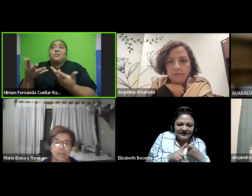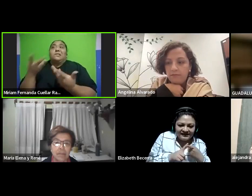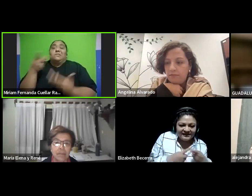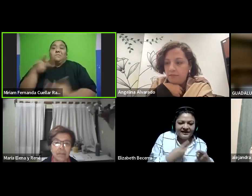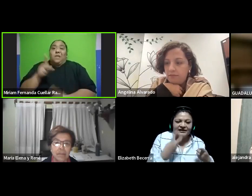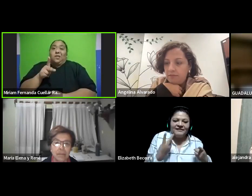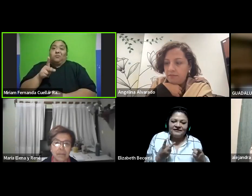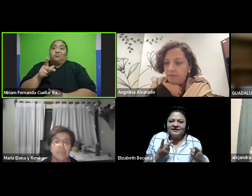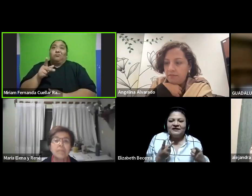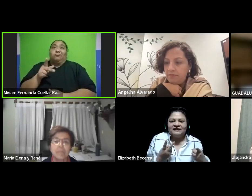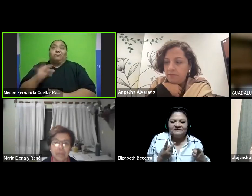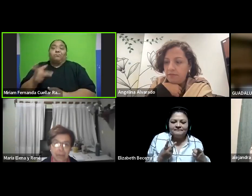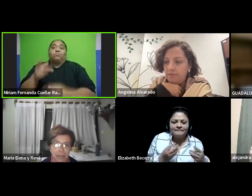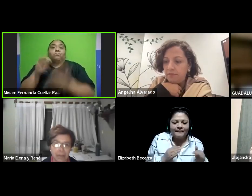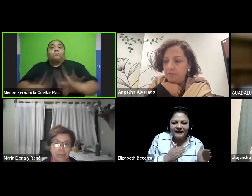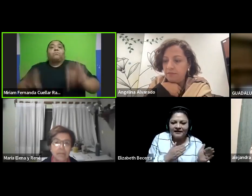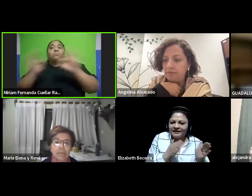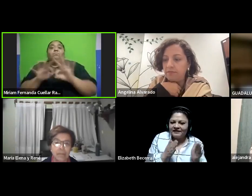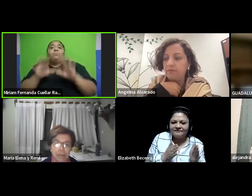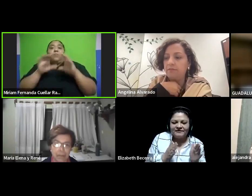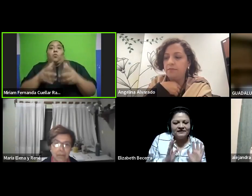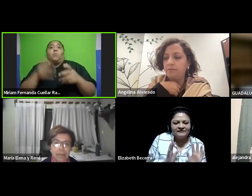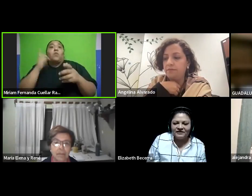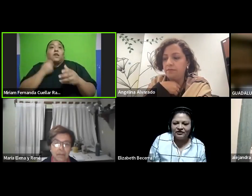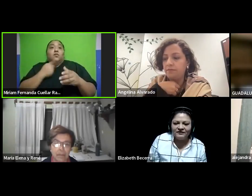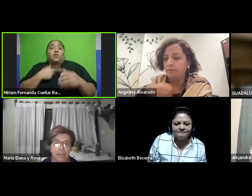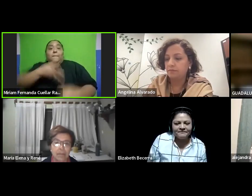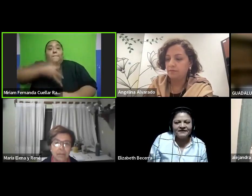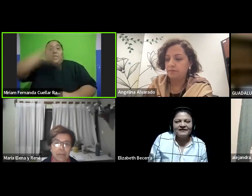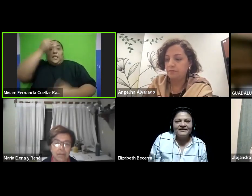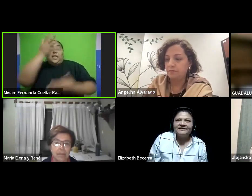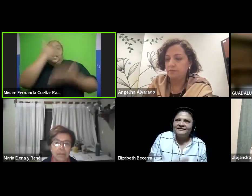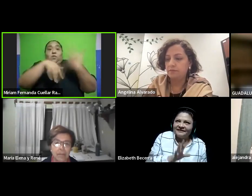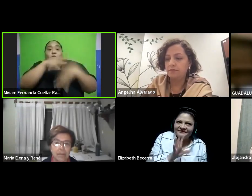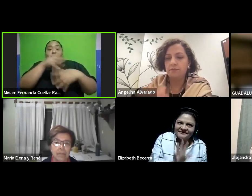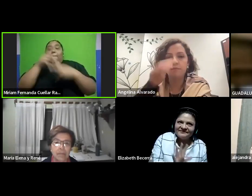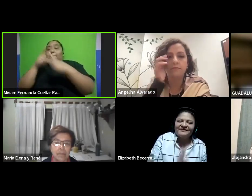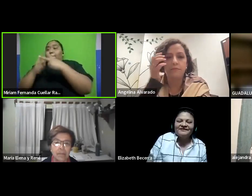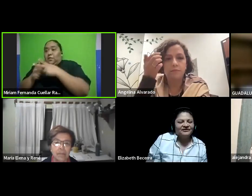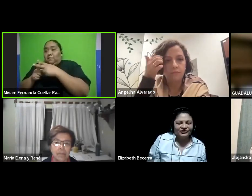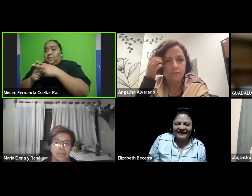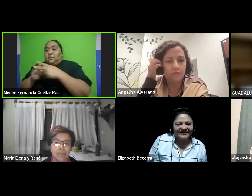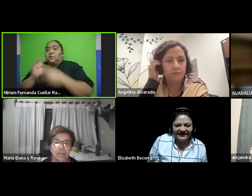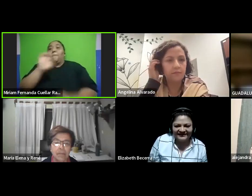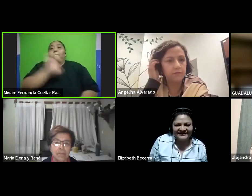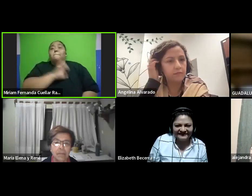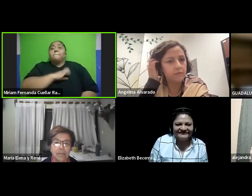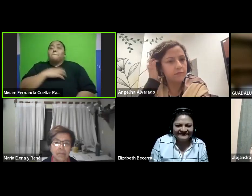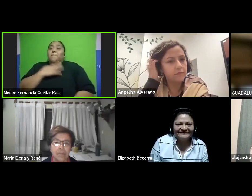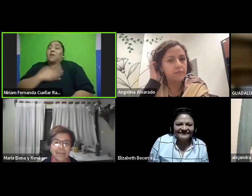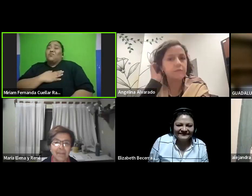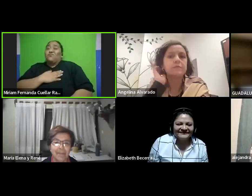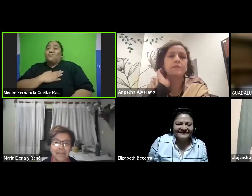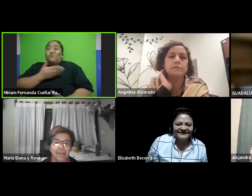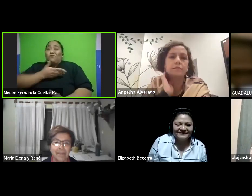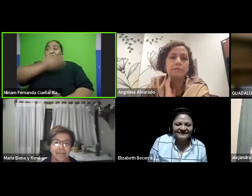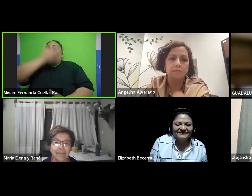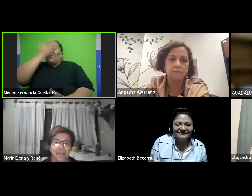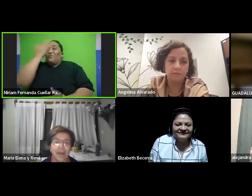prudente prudente. Lo ideal es que en primera lenguas, señas y matemáticas, y este español y el español es de